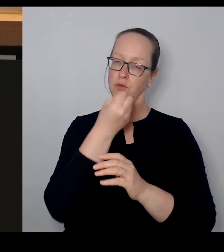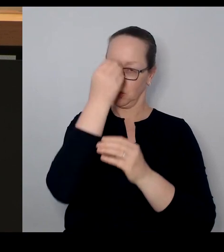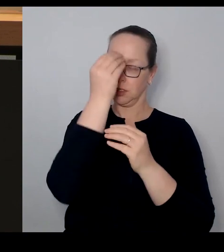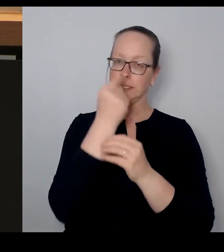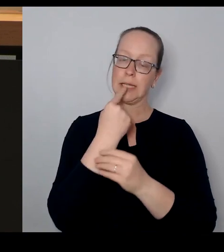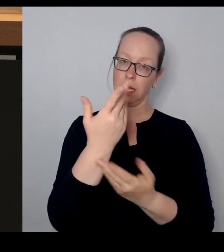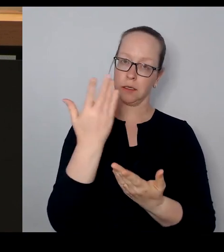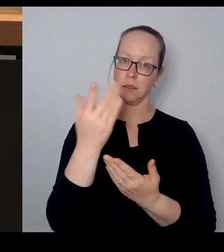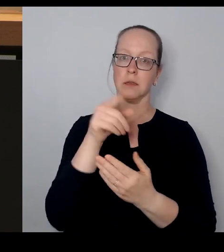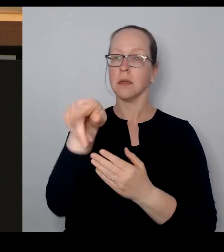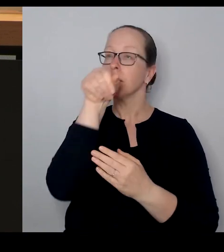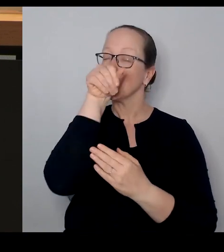Sie mit dem Finger auf andere zeigen. Genau.